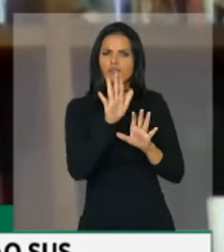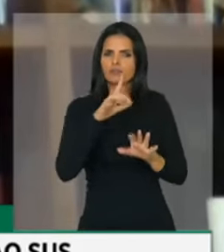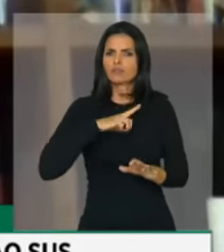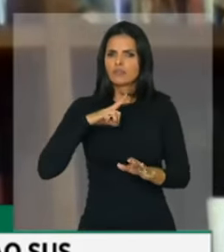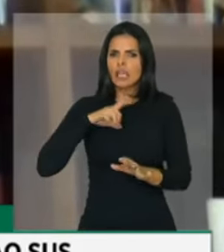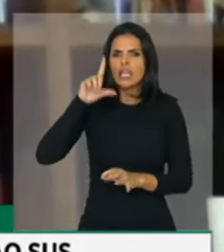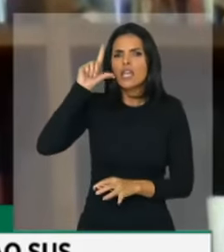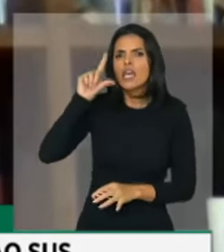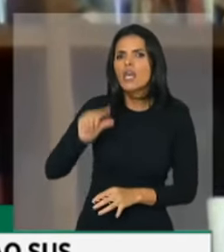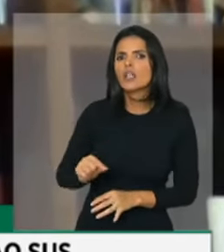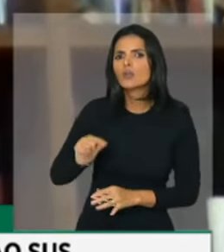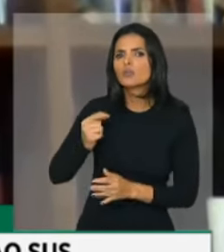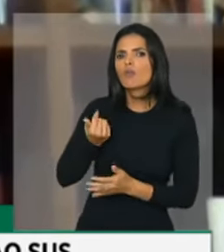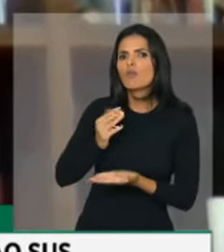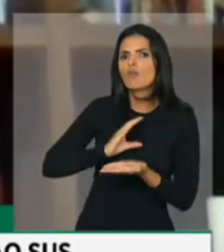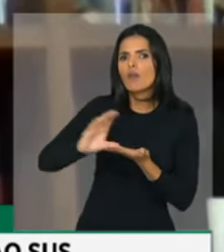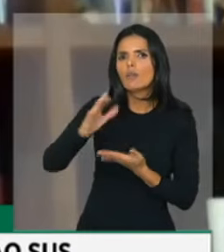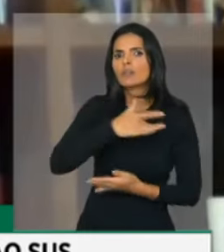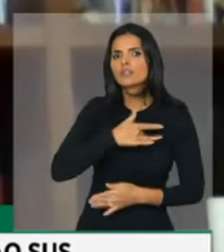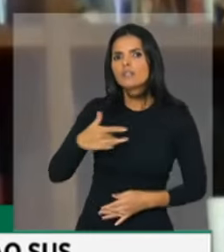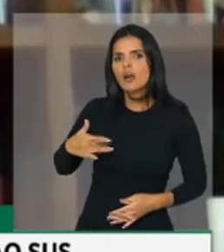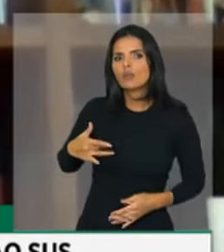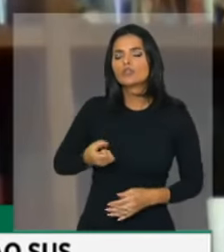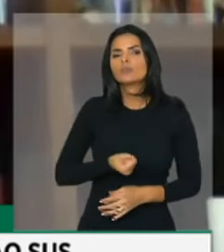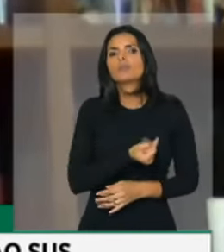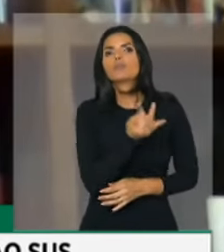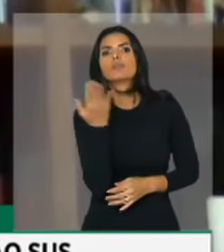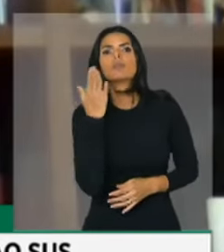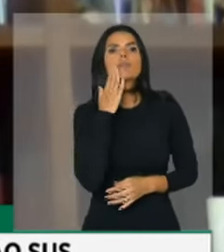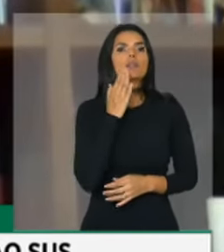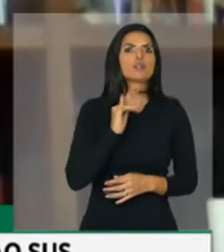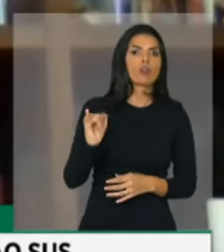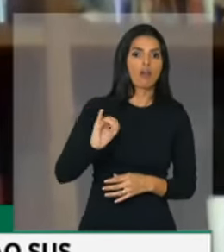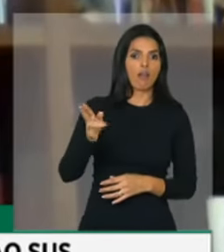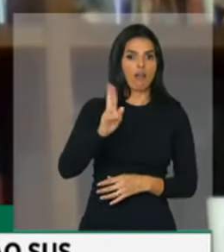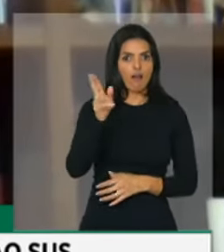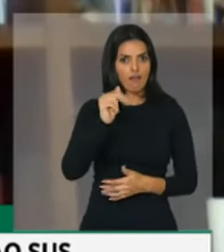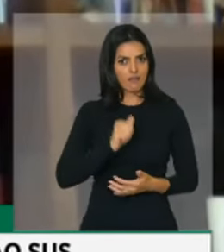SAÚDE PARA DEZENAS DE BILHÕES DE REAIS. E AQUI NÓS ESTAMOS FALANDO DA ISENÇÃO DE 2 BILHÕES E MEIO DE REAIS.